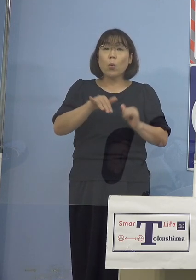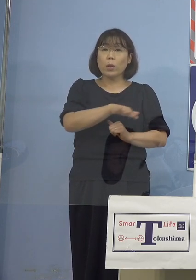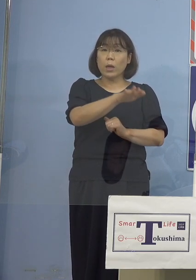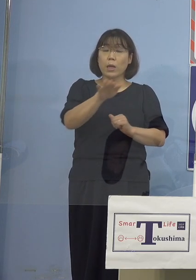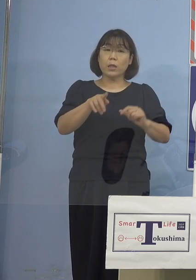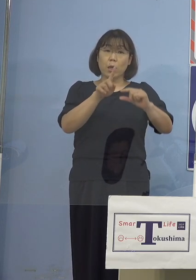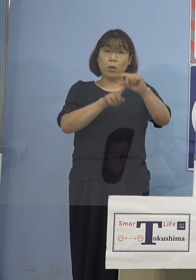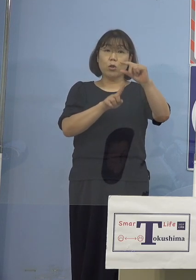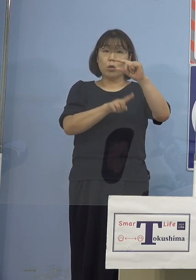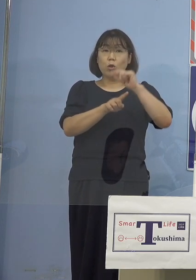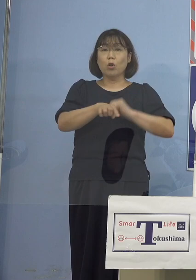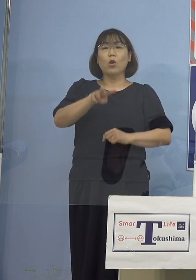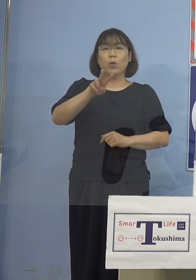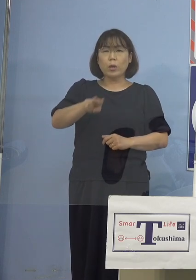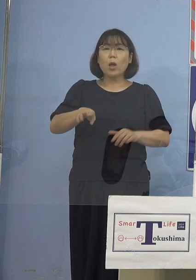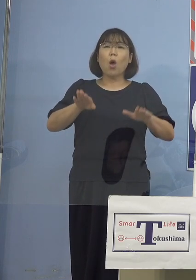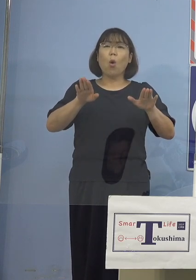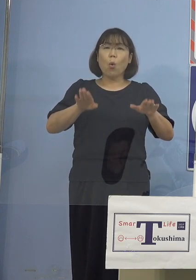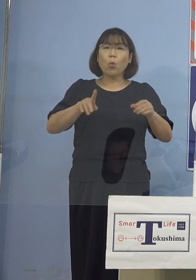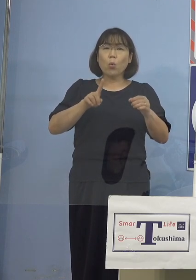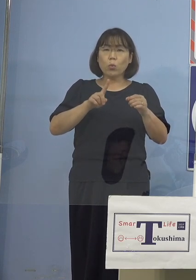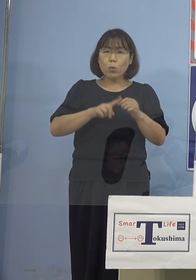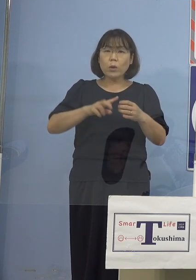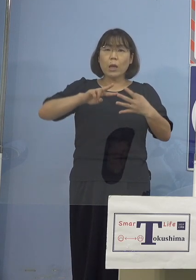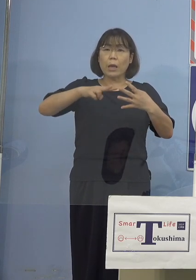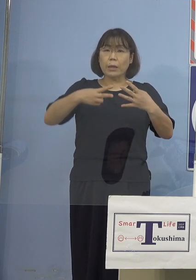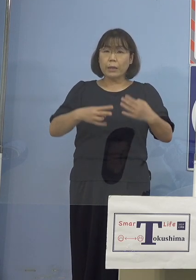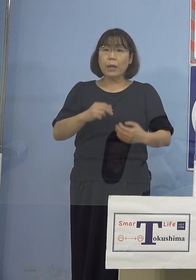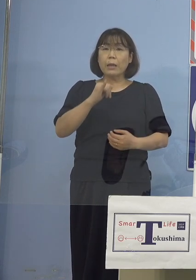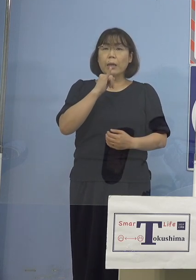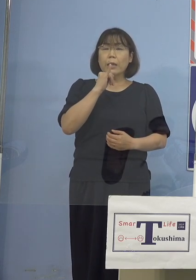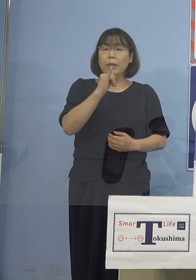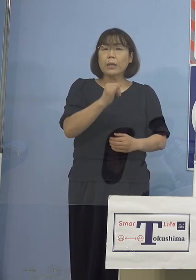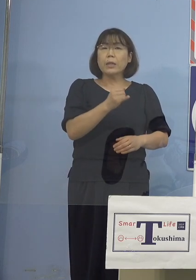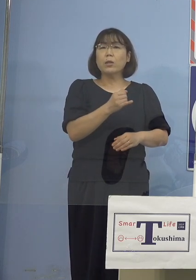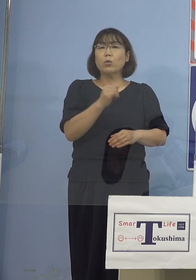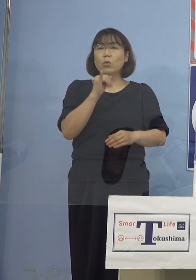今年はやっぱり季節性インフルエンザの ワクチンを打つべきじゃないだろうか